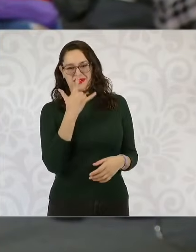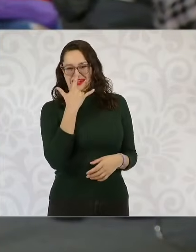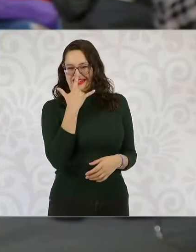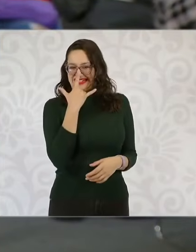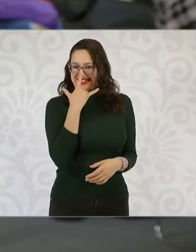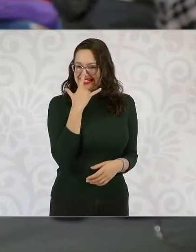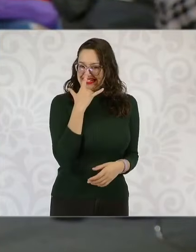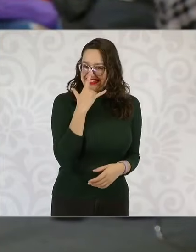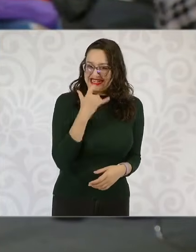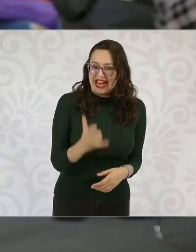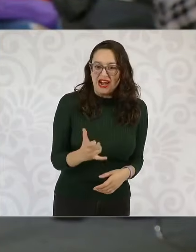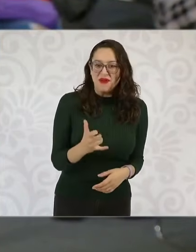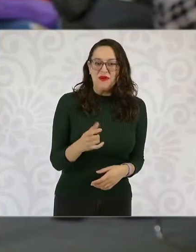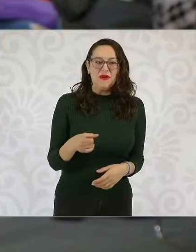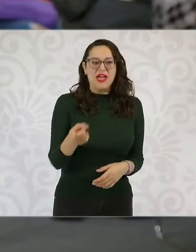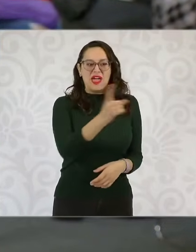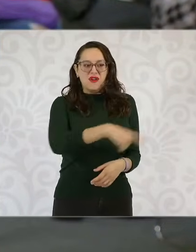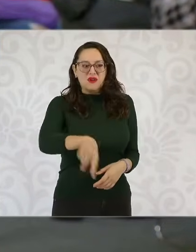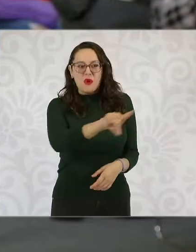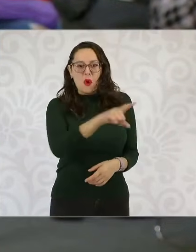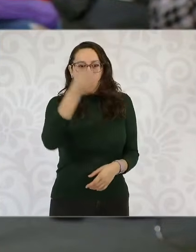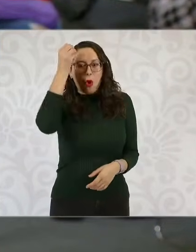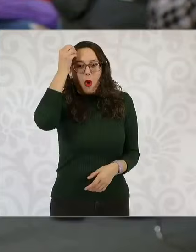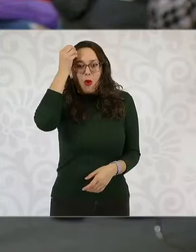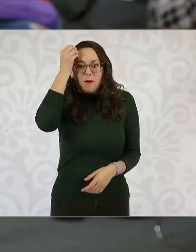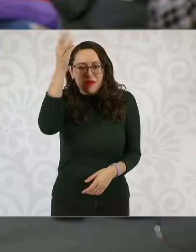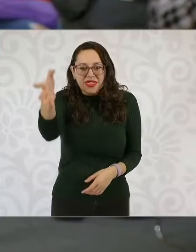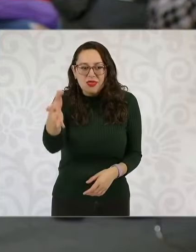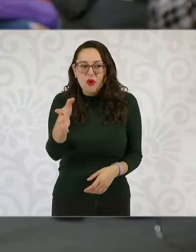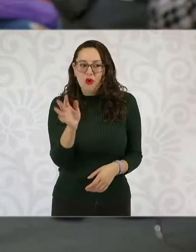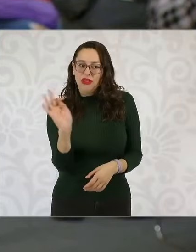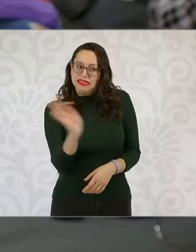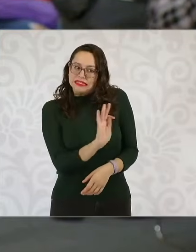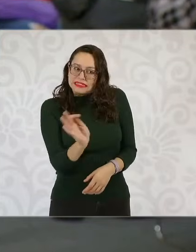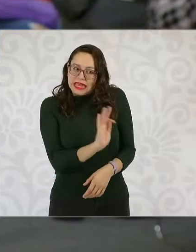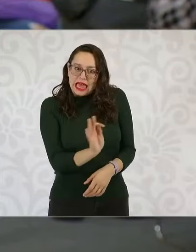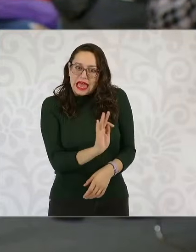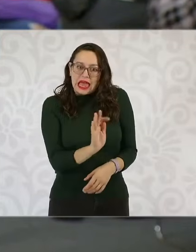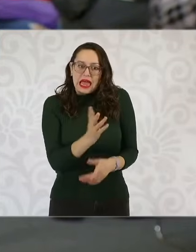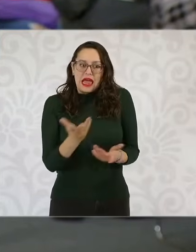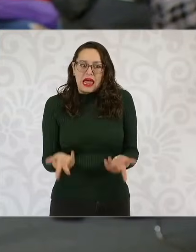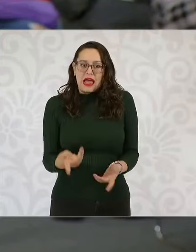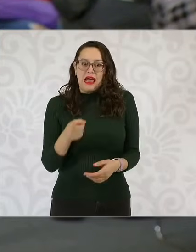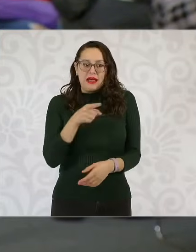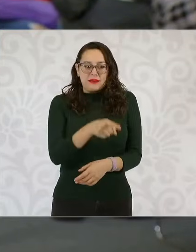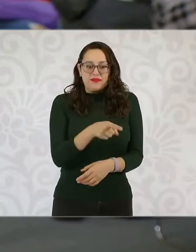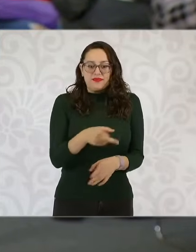no recuerdan parece que se les olvidó que durante el gobierno de Felipe Calderón Pues fue cuando se